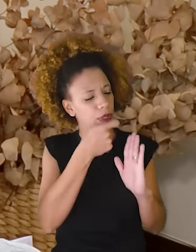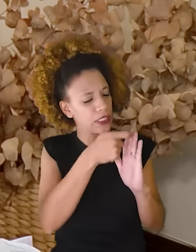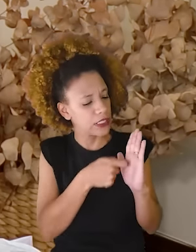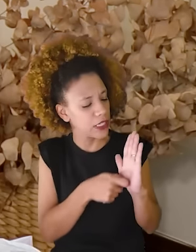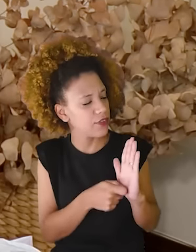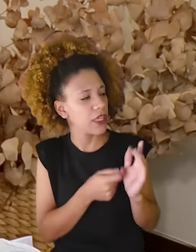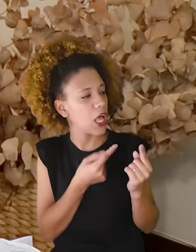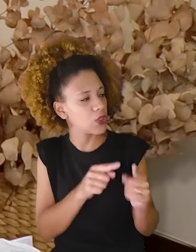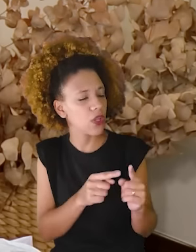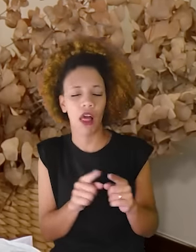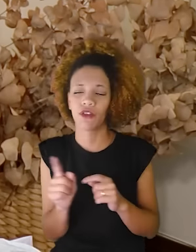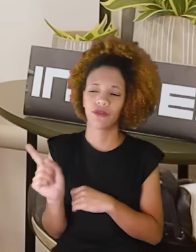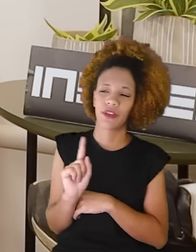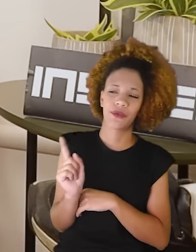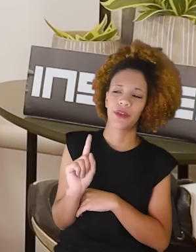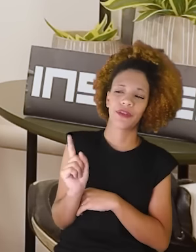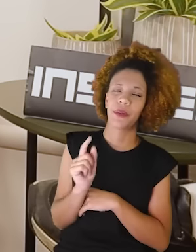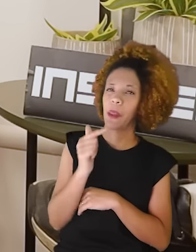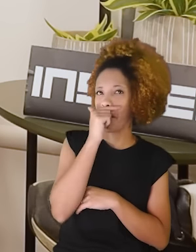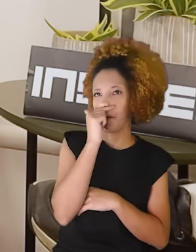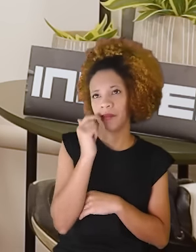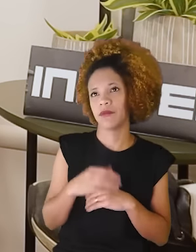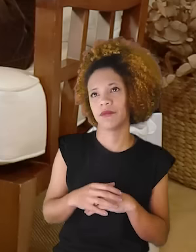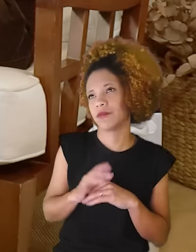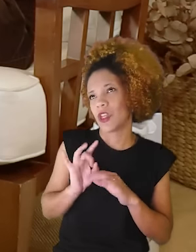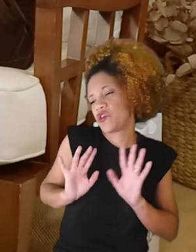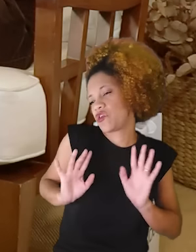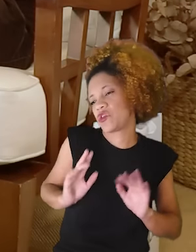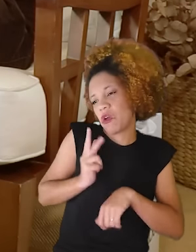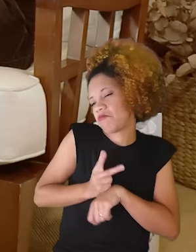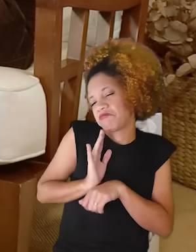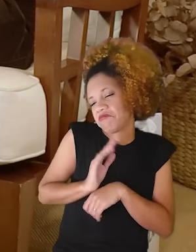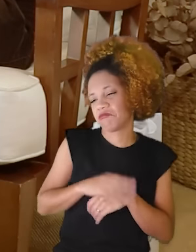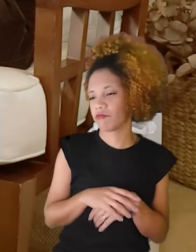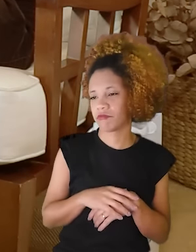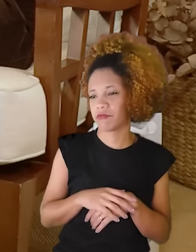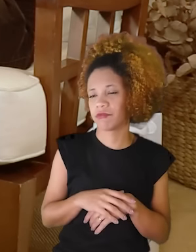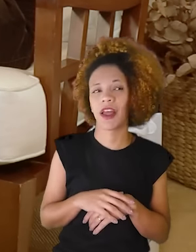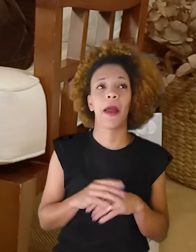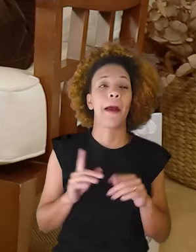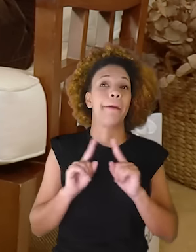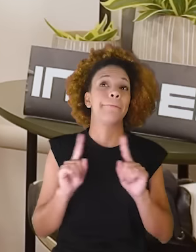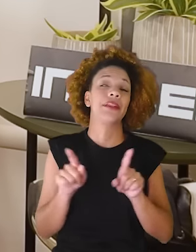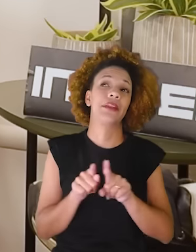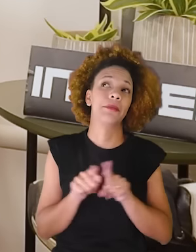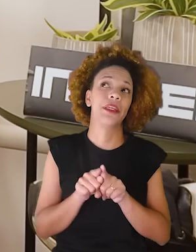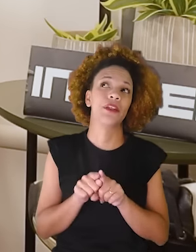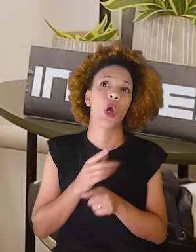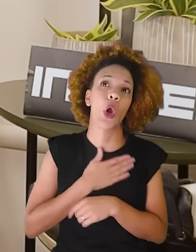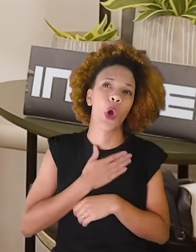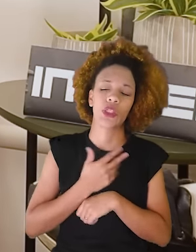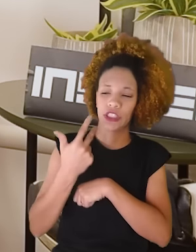as suas trollagens não não não você só vou e faço aí eu gosto também eu eu gosto de câmera